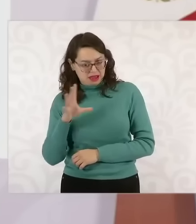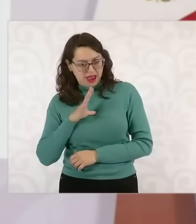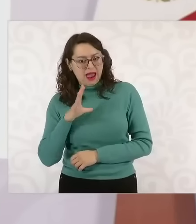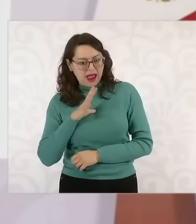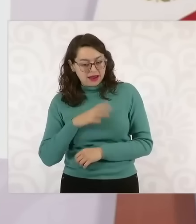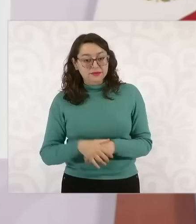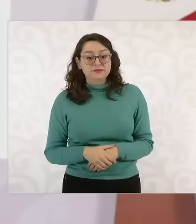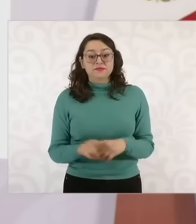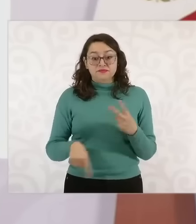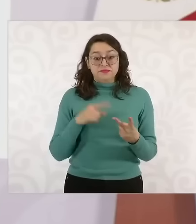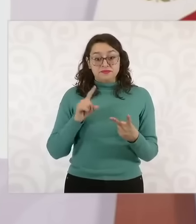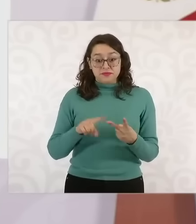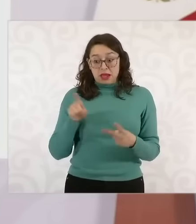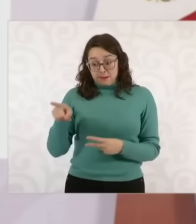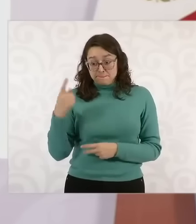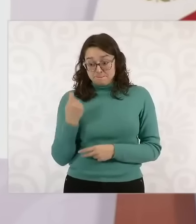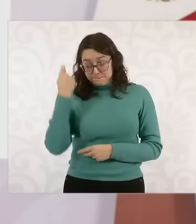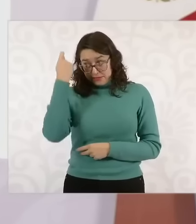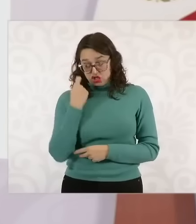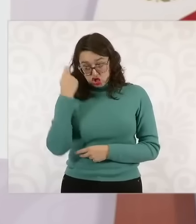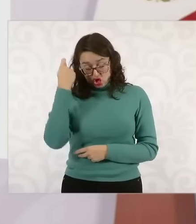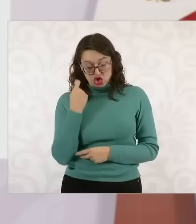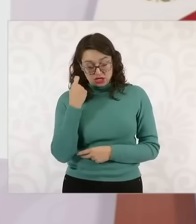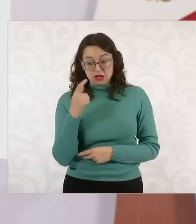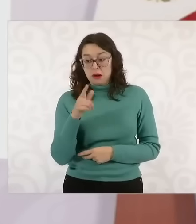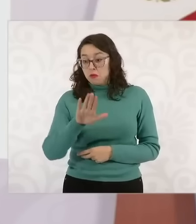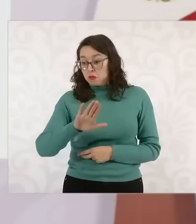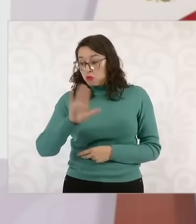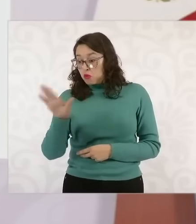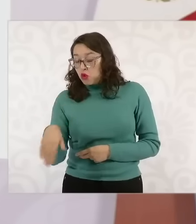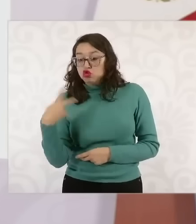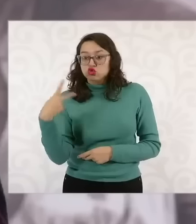al haber estado casadas o casados con con una persona que era derechoente de una institución,